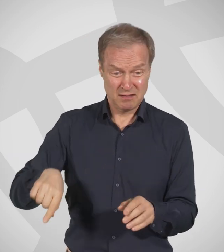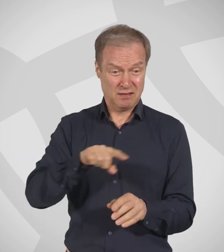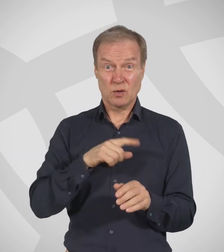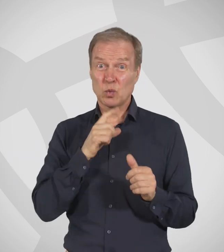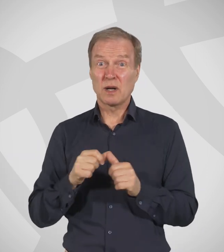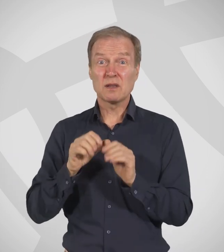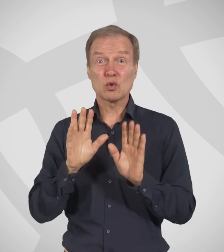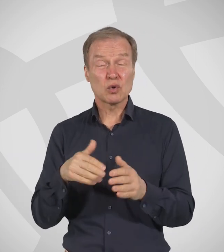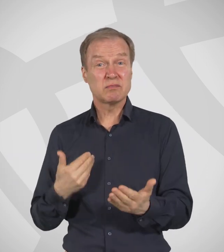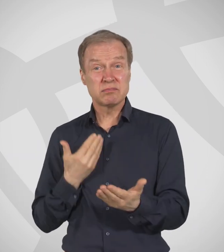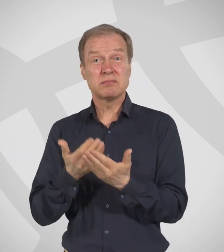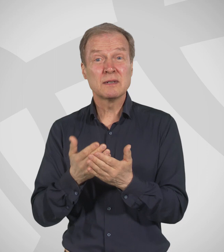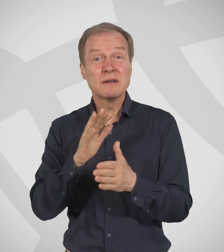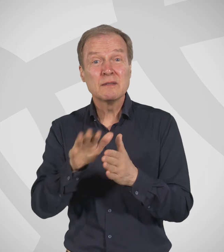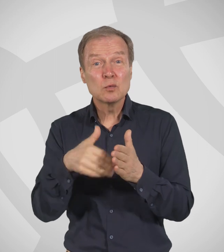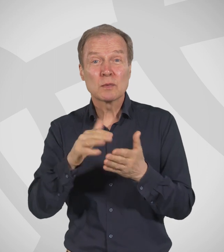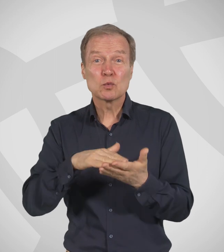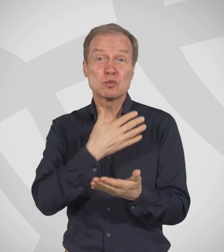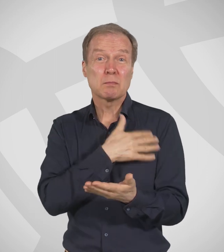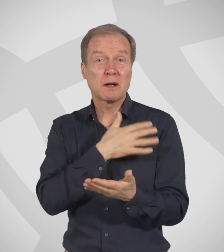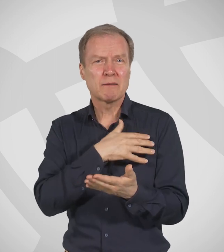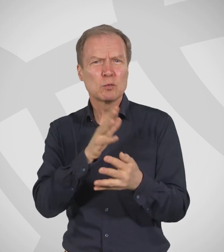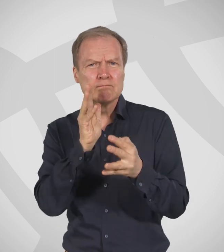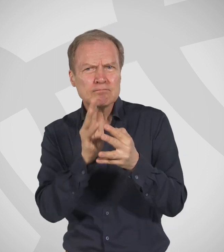Kuurojen Liitto on esittänyt viittomakielen tulkkauspalvelun -